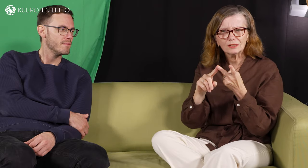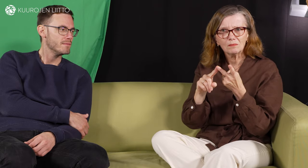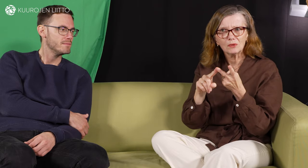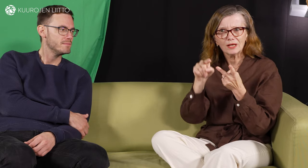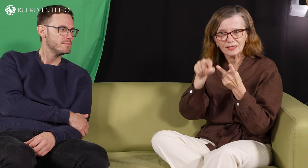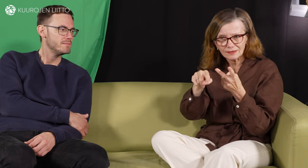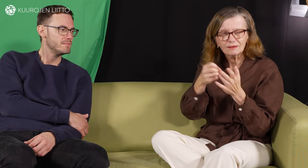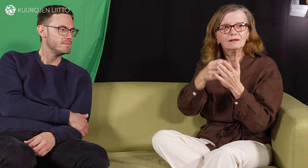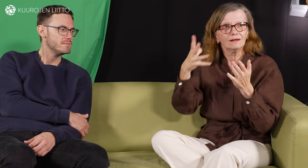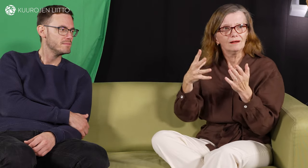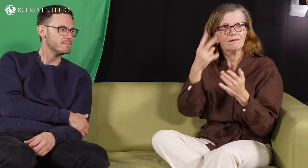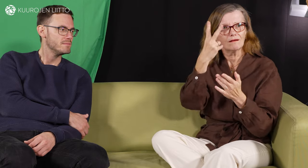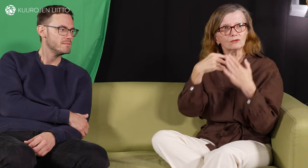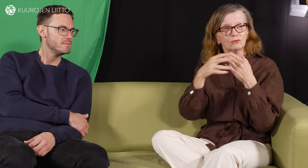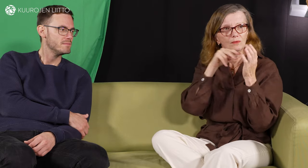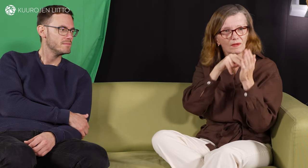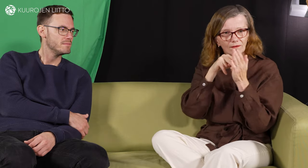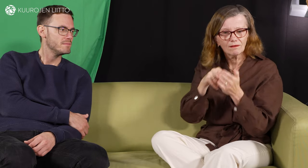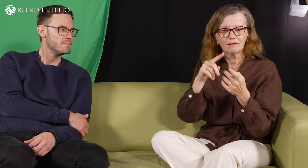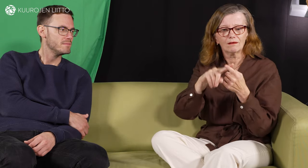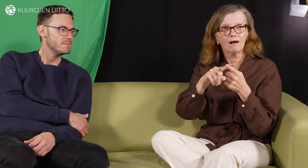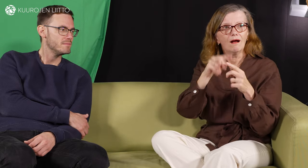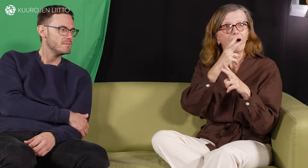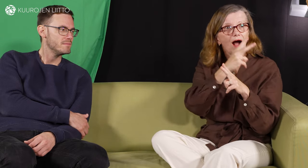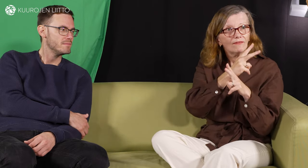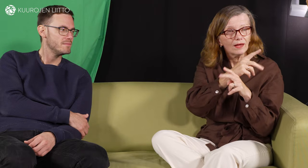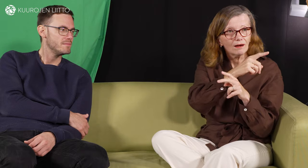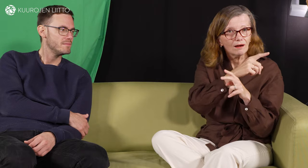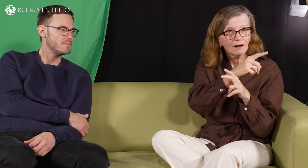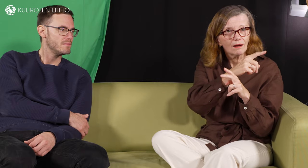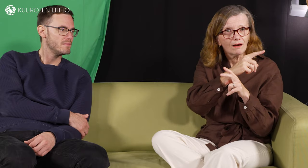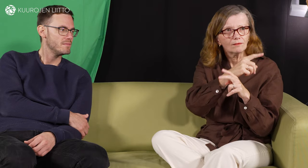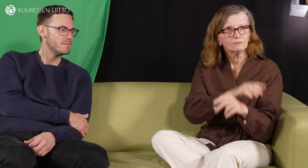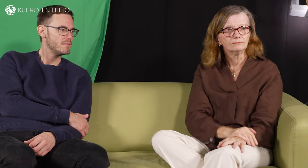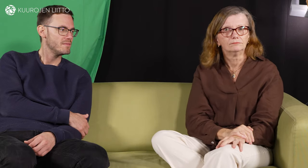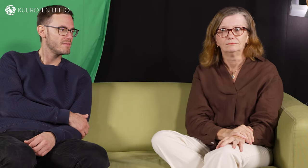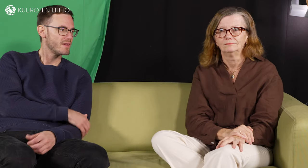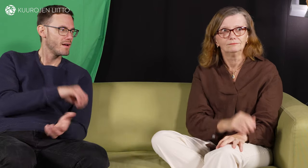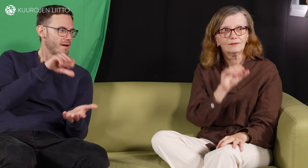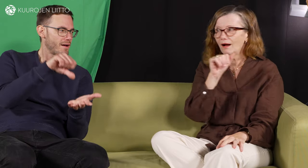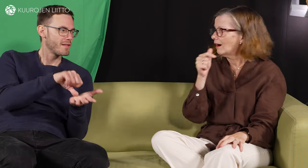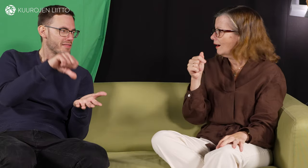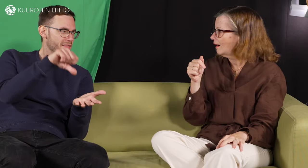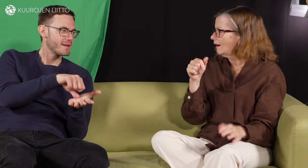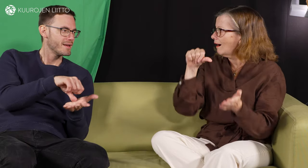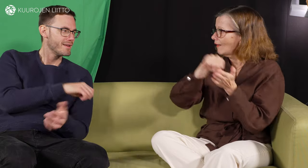Siitä seurasi kaksi työmatkaa (hakee viittomaa).. Ateenaan.